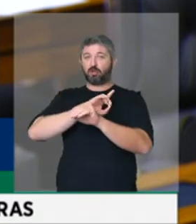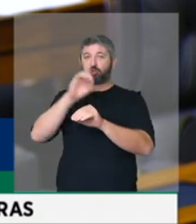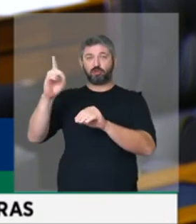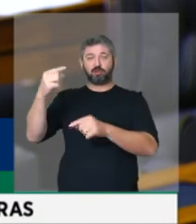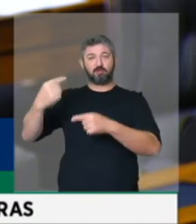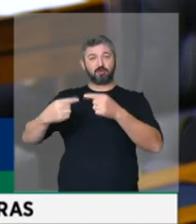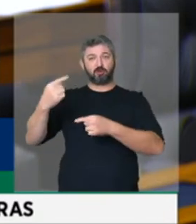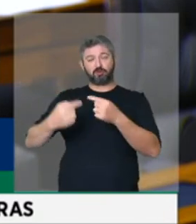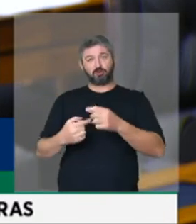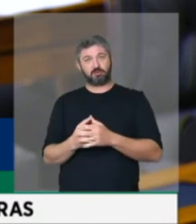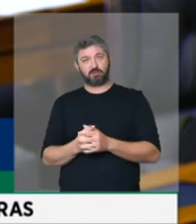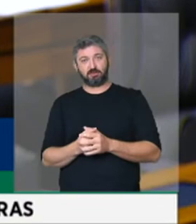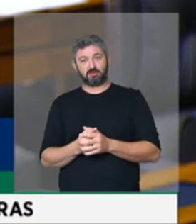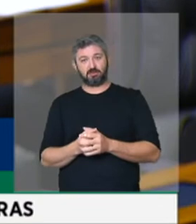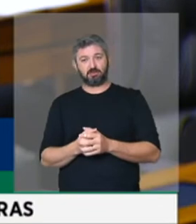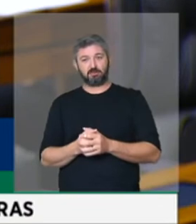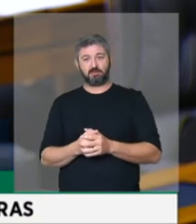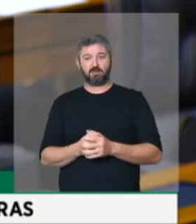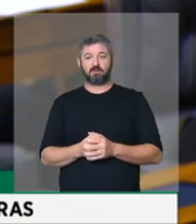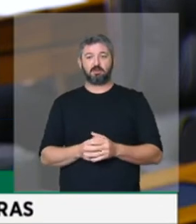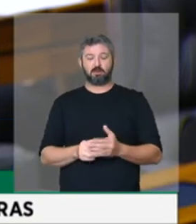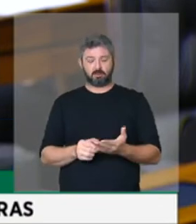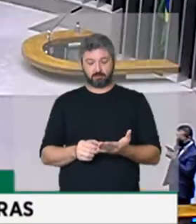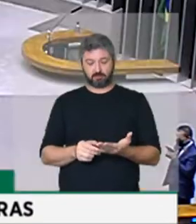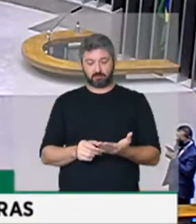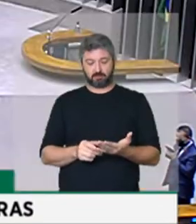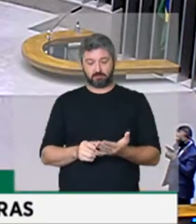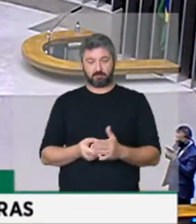VIDA DO POVO TRABALHADOR. É CONTRA ISSO QUE ESTAMOS LUTANDO. POR ISSO NÓS ESTAMOS, NESSE MOMENTO,